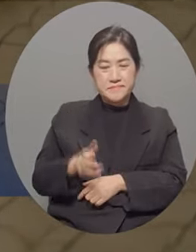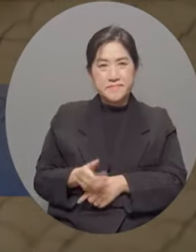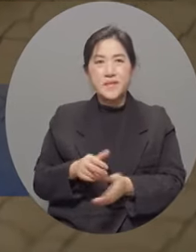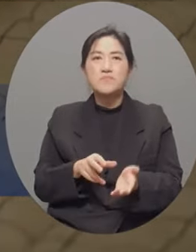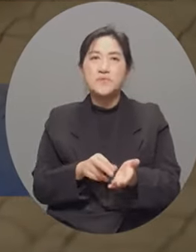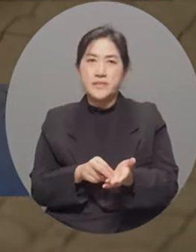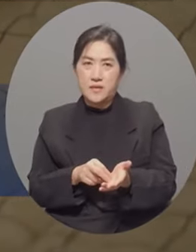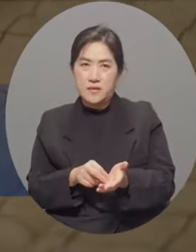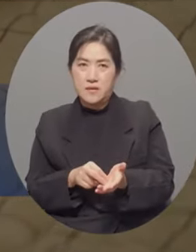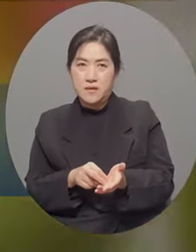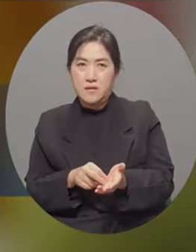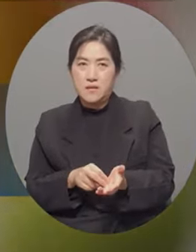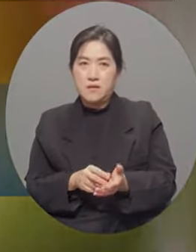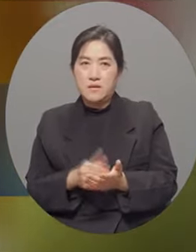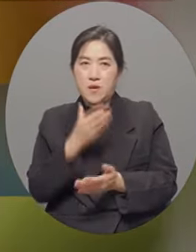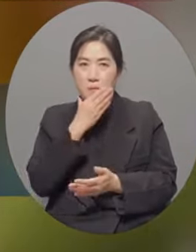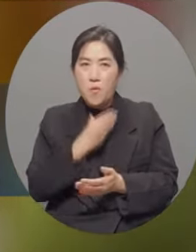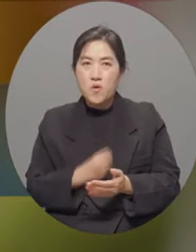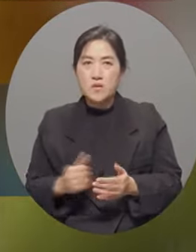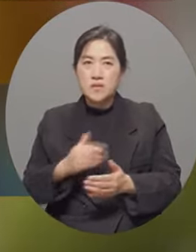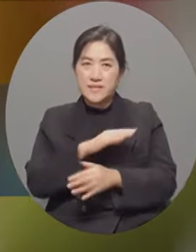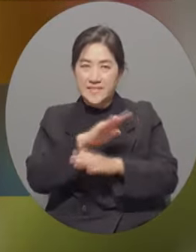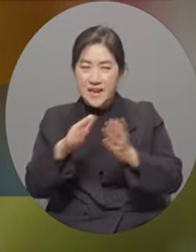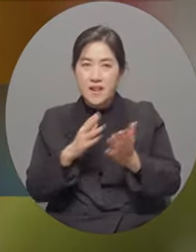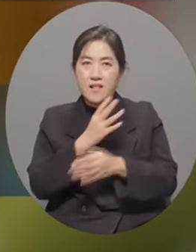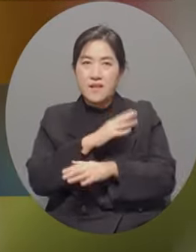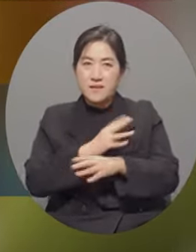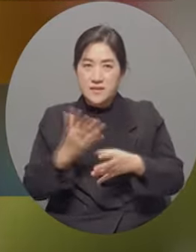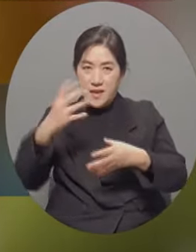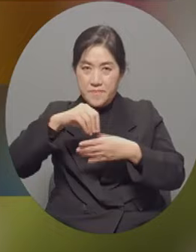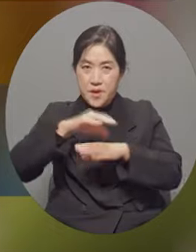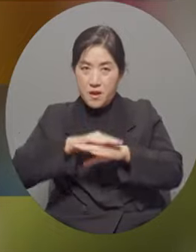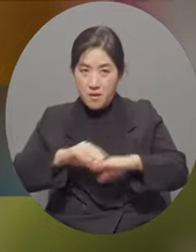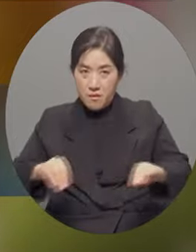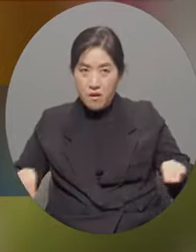피해가 있는데 사회적인 편견, 시선, 그리고 복지, 이런 것들이 제대로 해결만